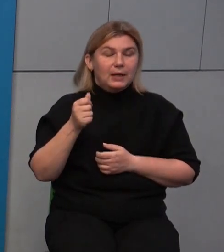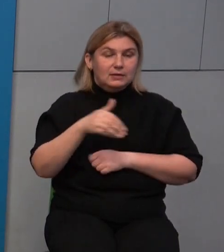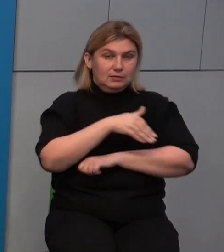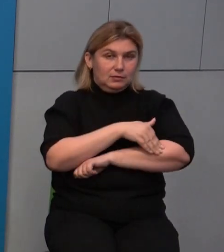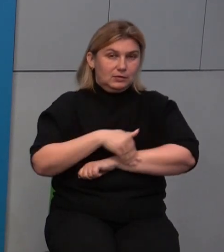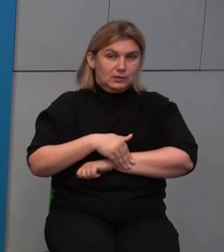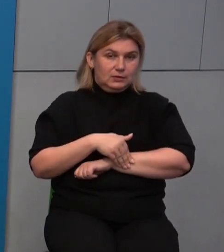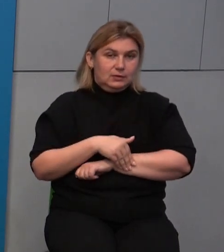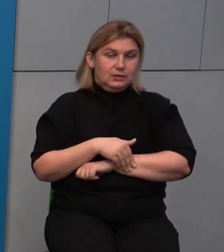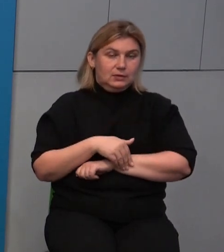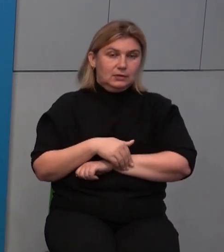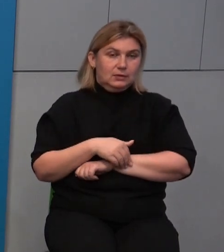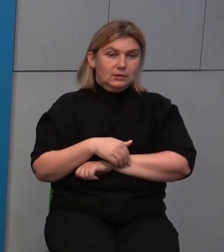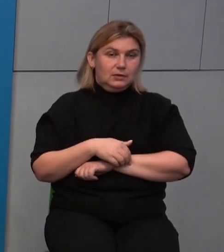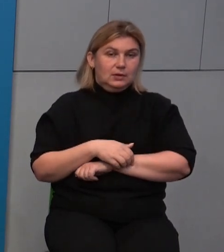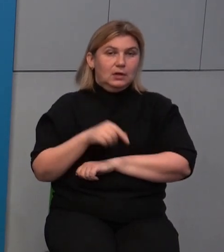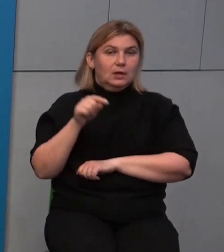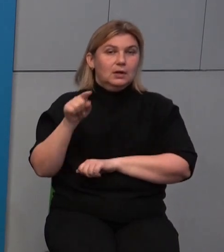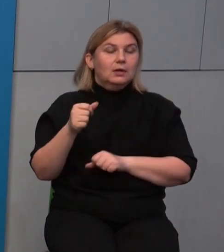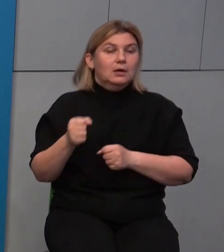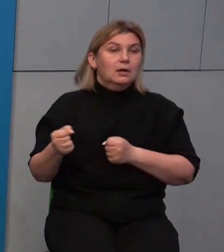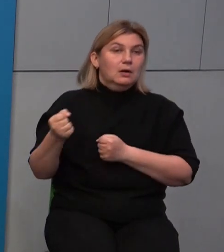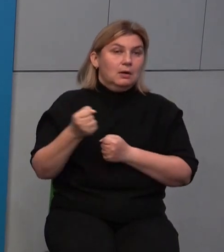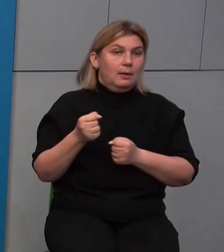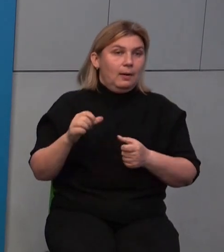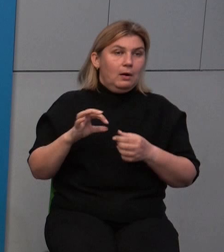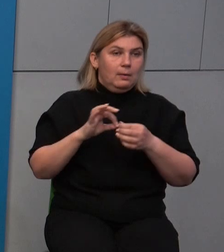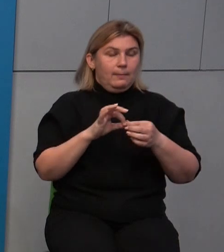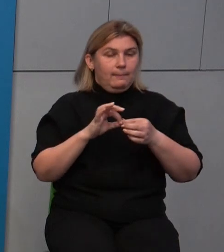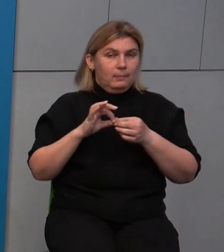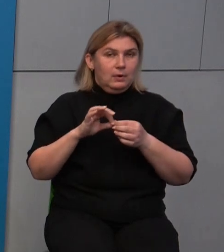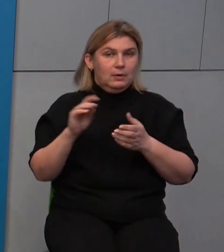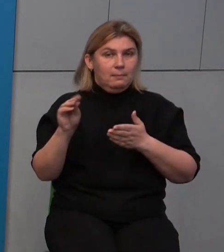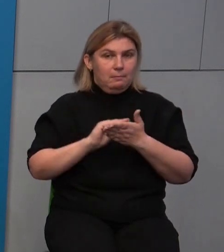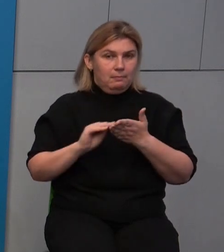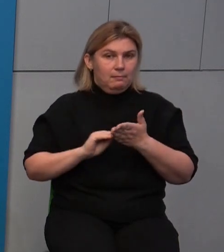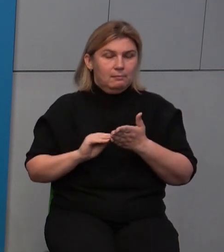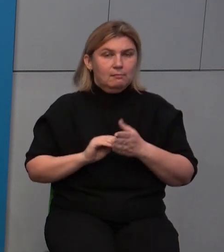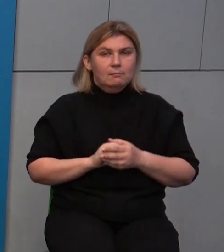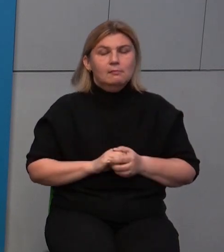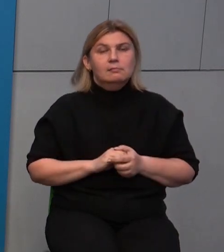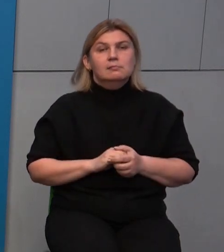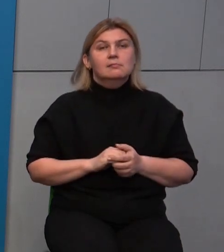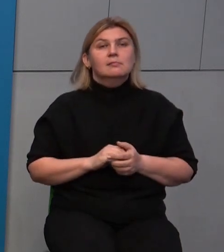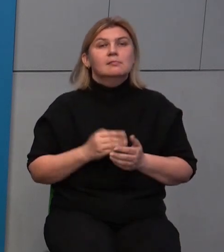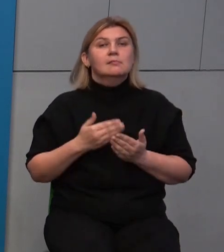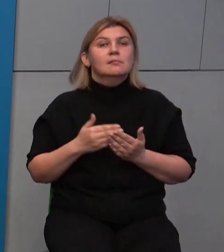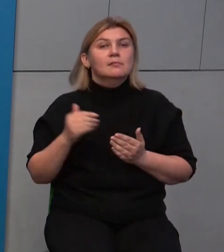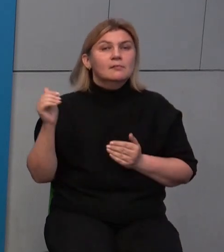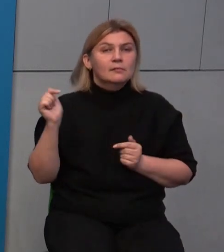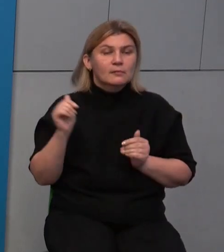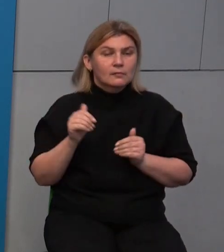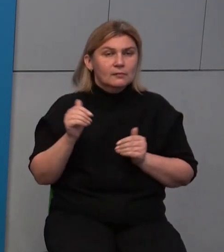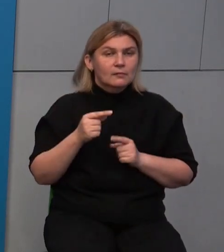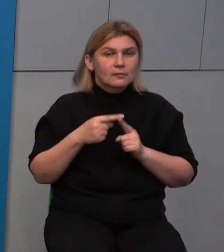i stamtąd utrzymywali ze sobą kontakt i stamtąd do siebie pisali. I dlatego możemy trochę zobaczyć.